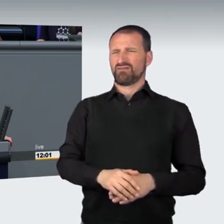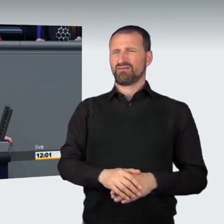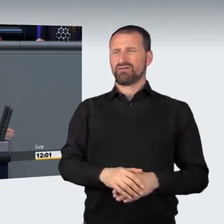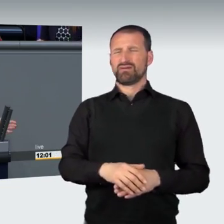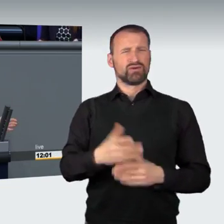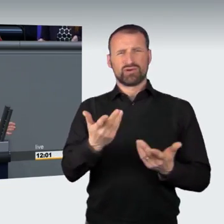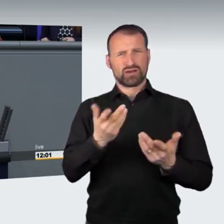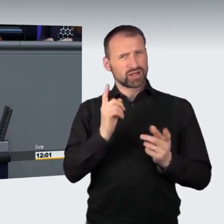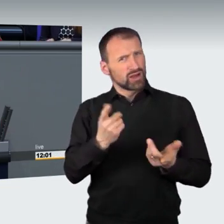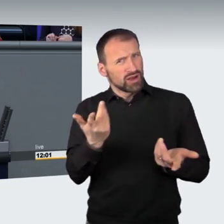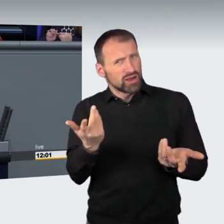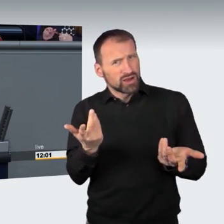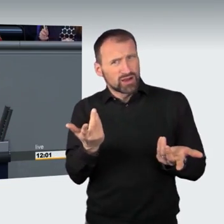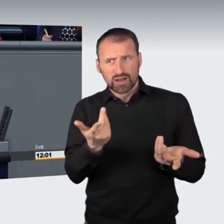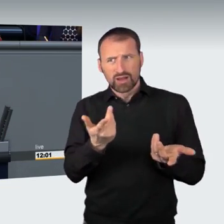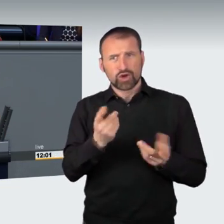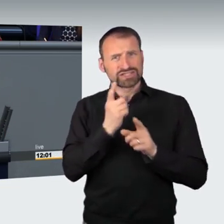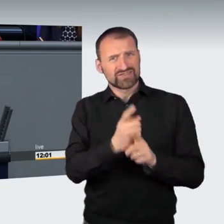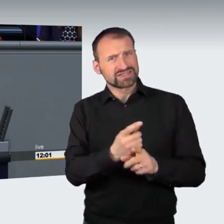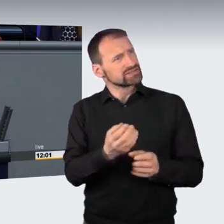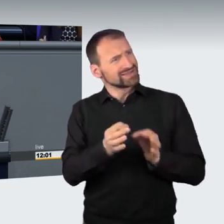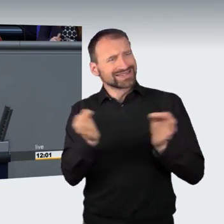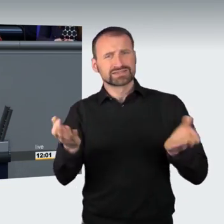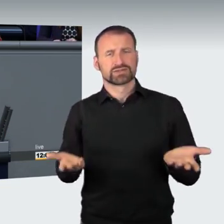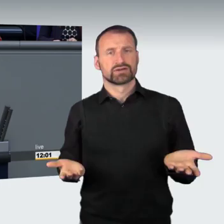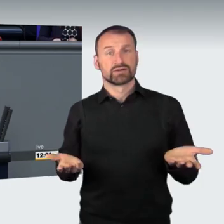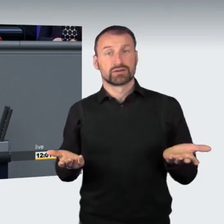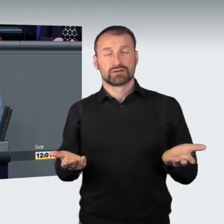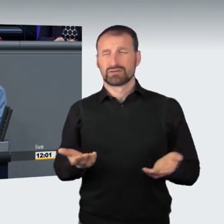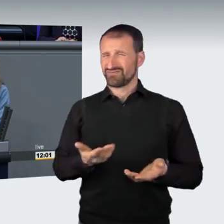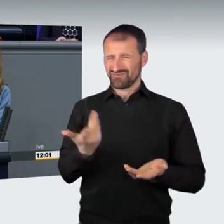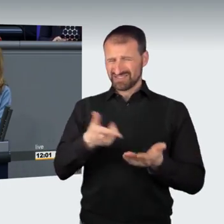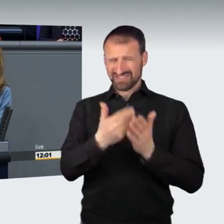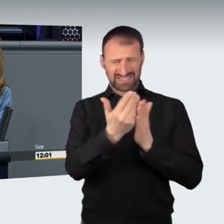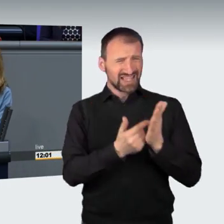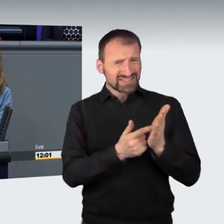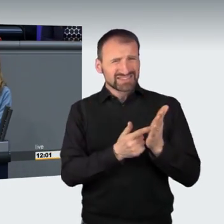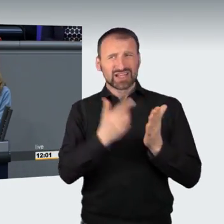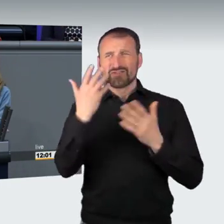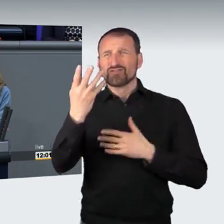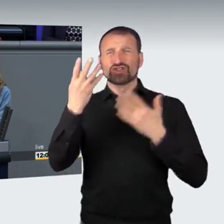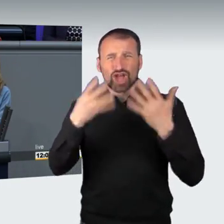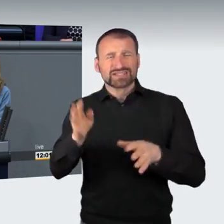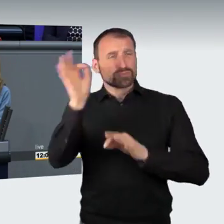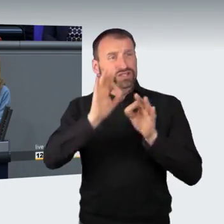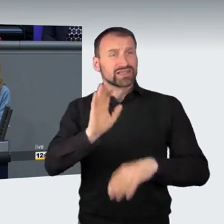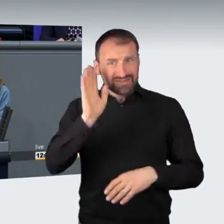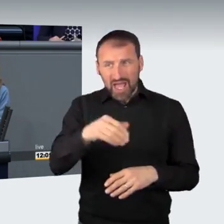verstoßen werden darf, ohne dass irgendetwas passiert? Es kann doch nicht sein, dass einem Vermieter keinerlei Strafe droht,